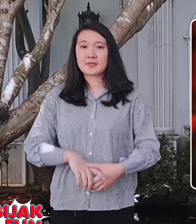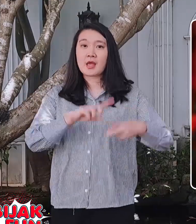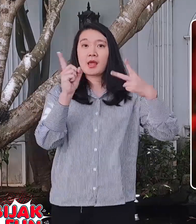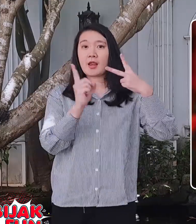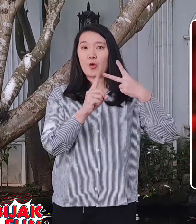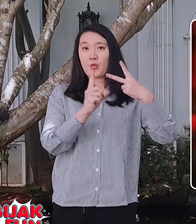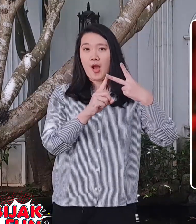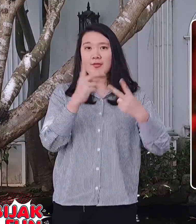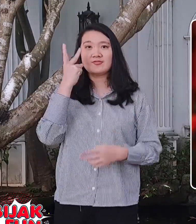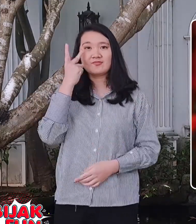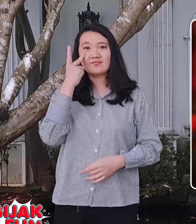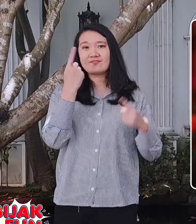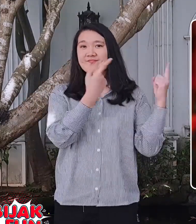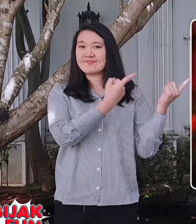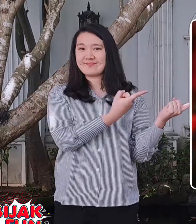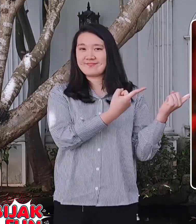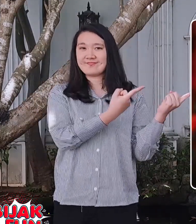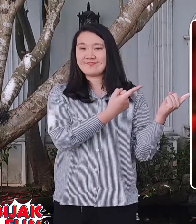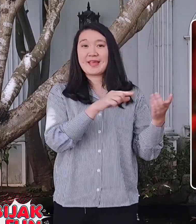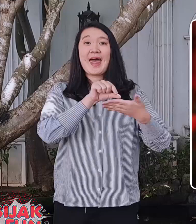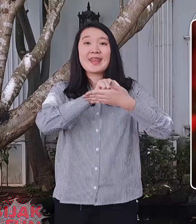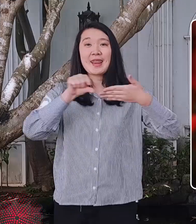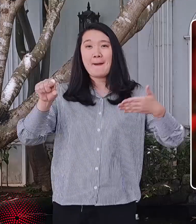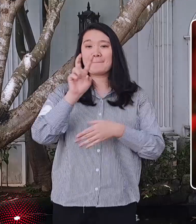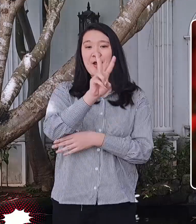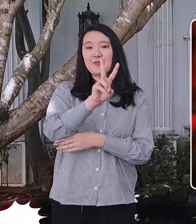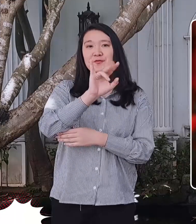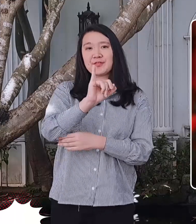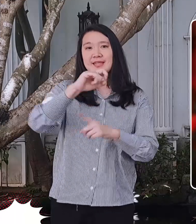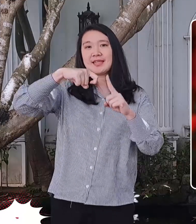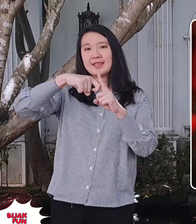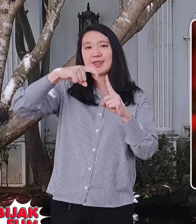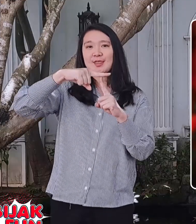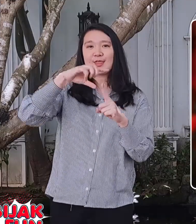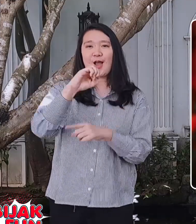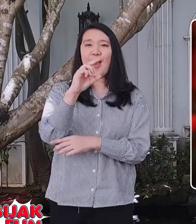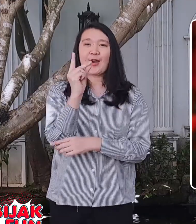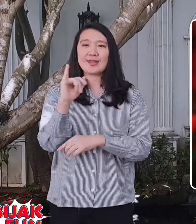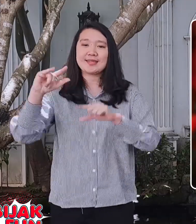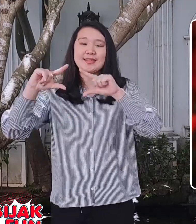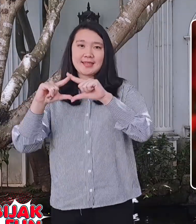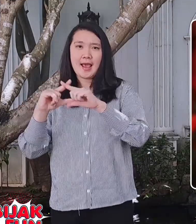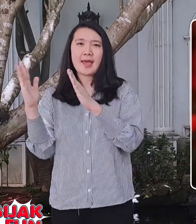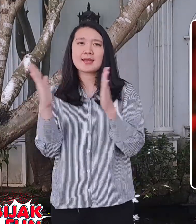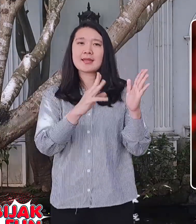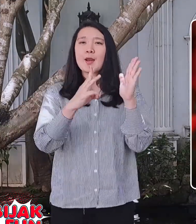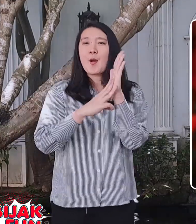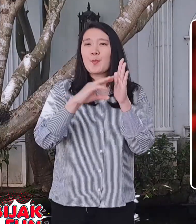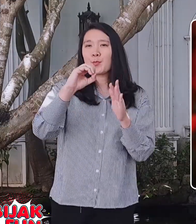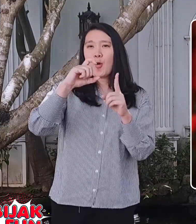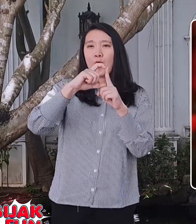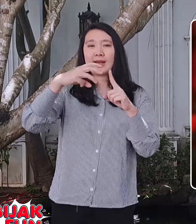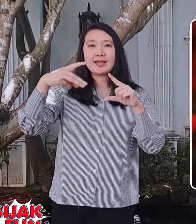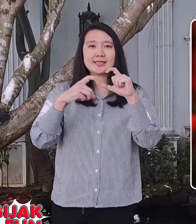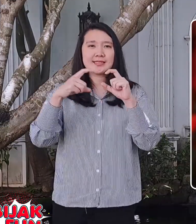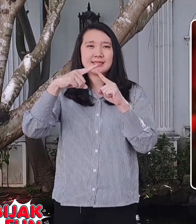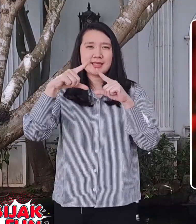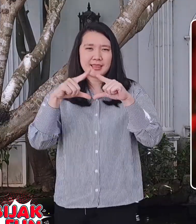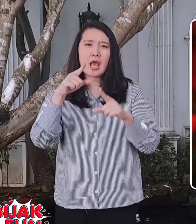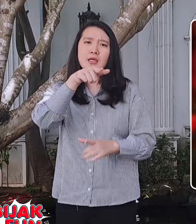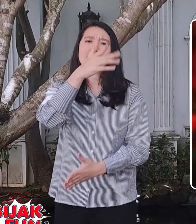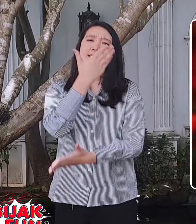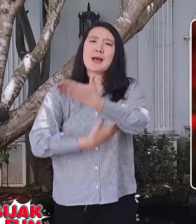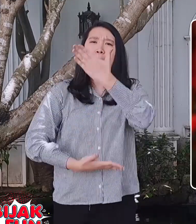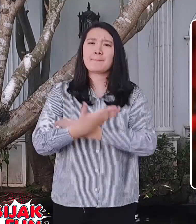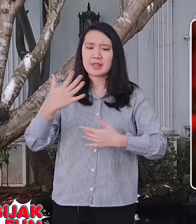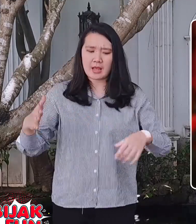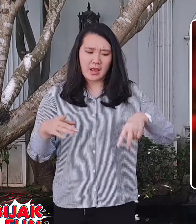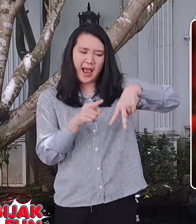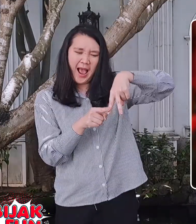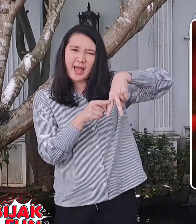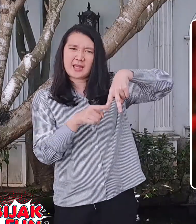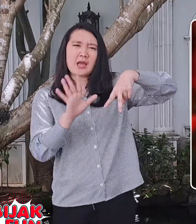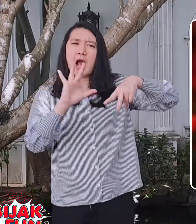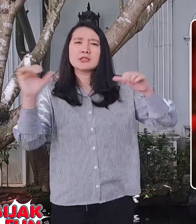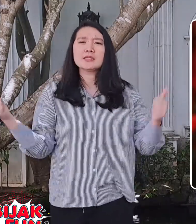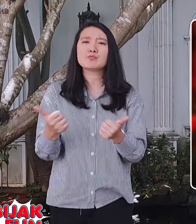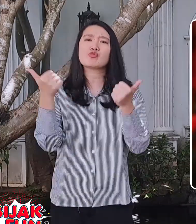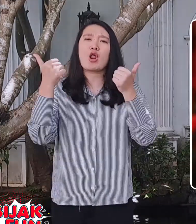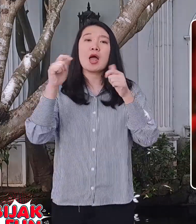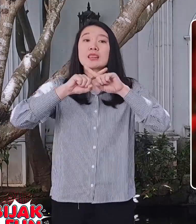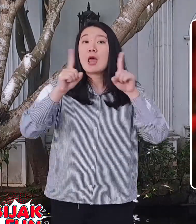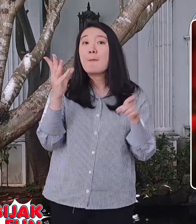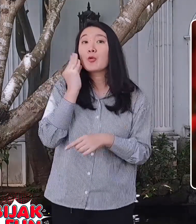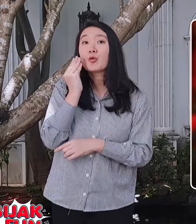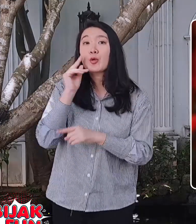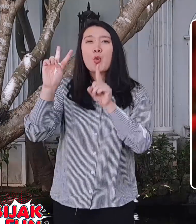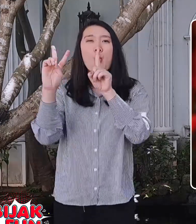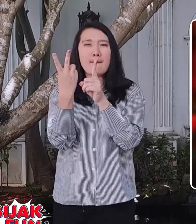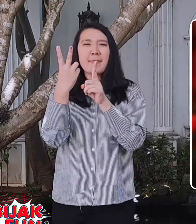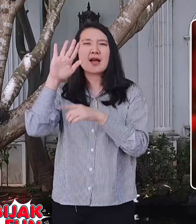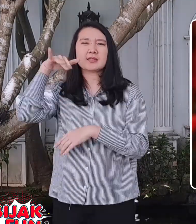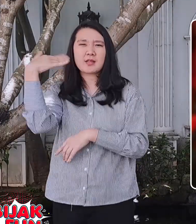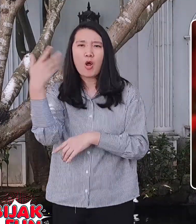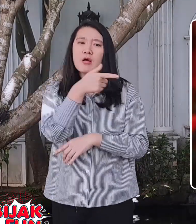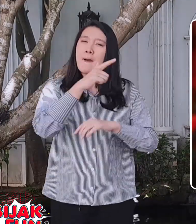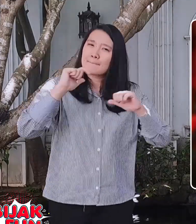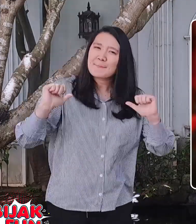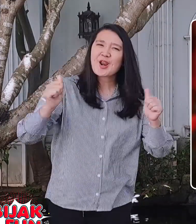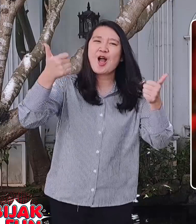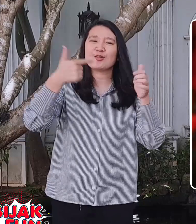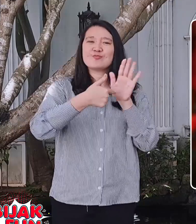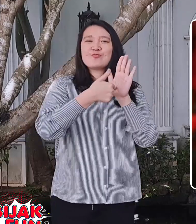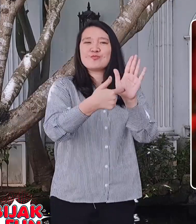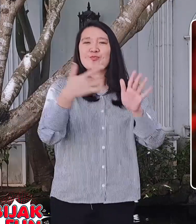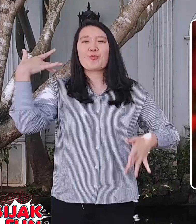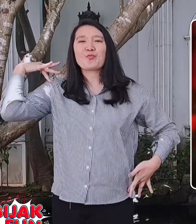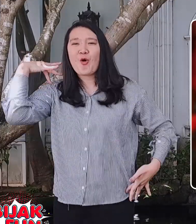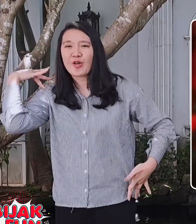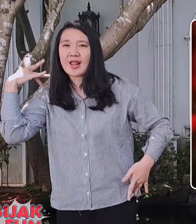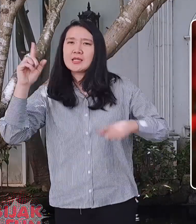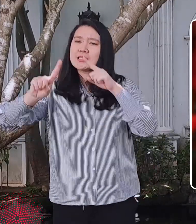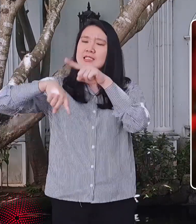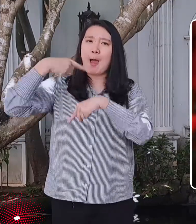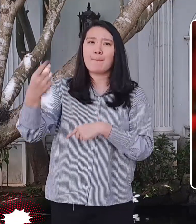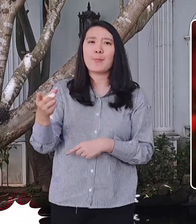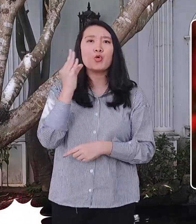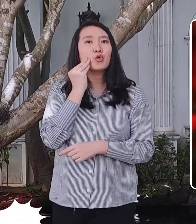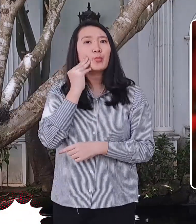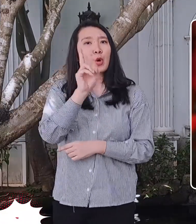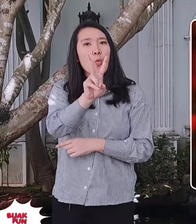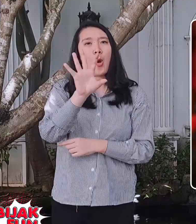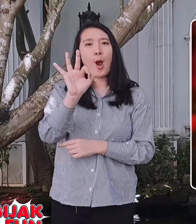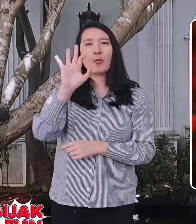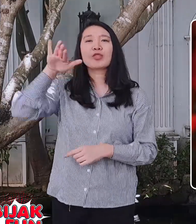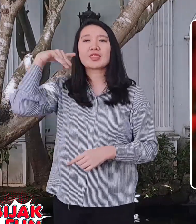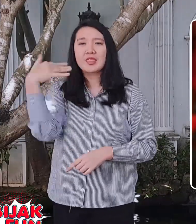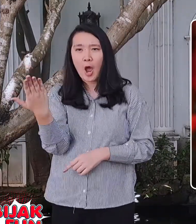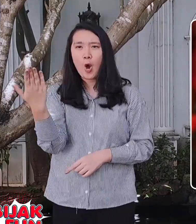2. Viktoria Modesta, disabilitas kaki gak sempurna tapi umur 12 tahun berhasil menjadi model hingga umur 20 tahun